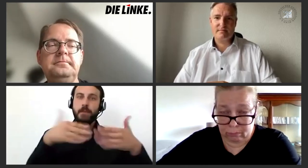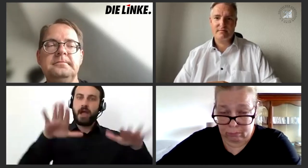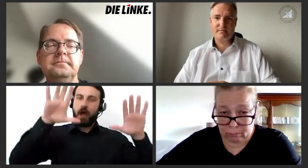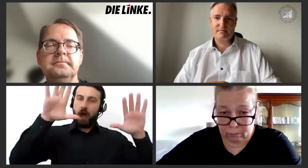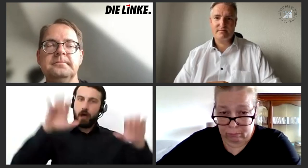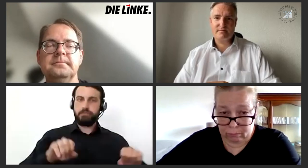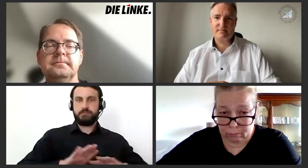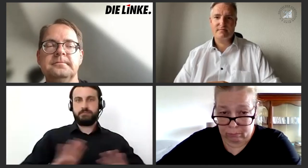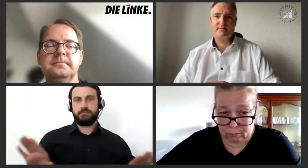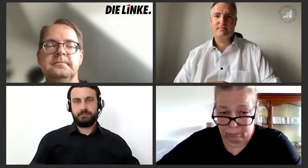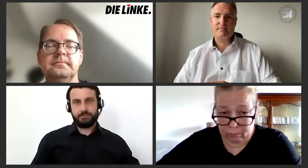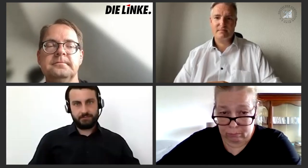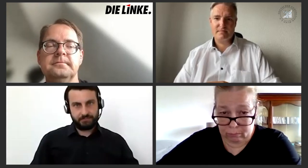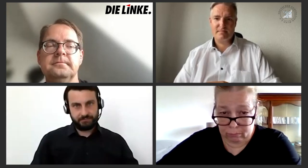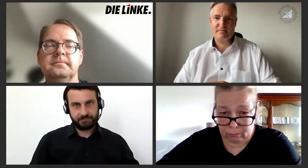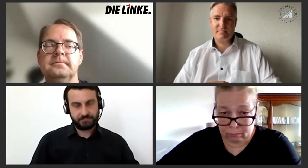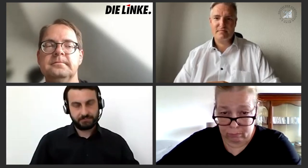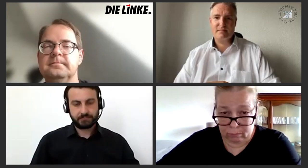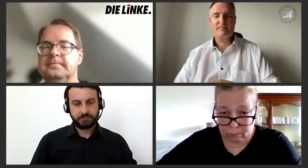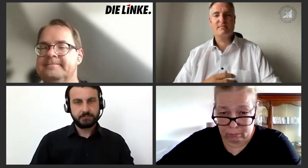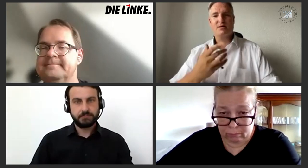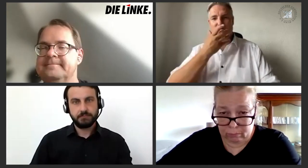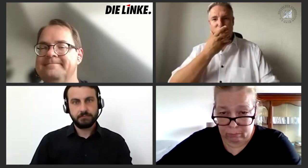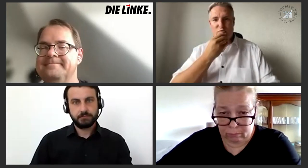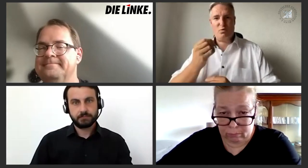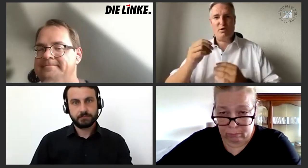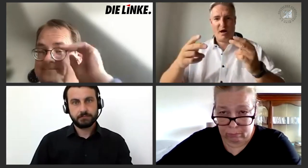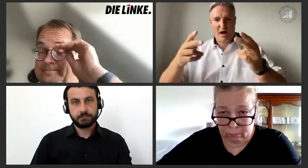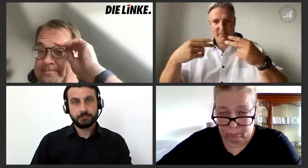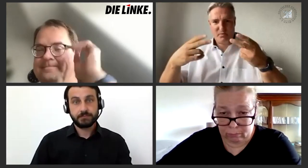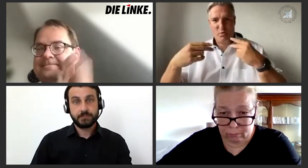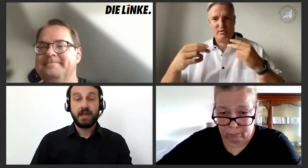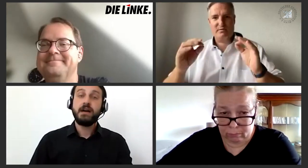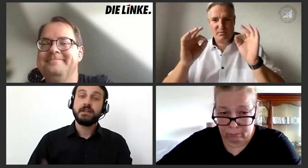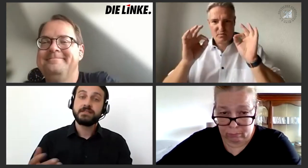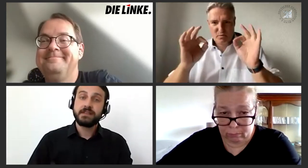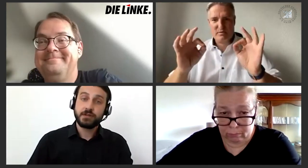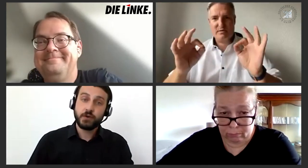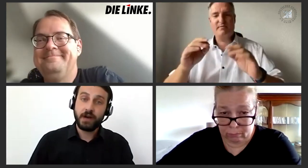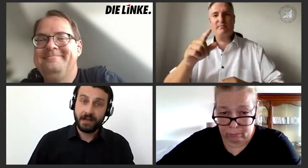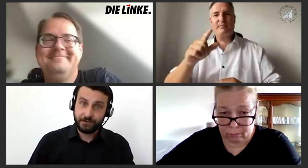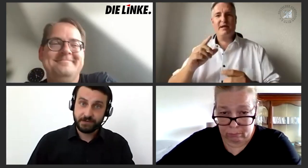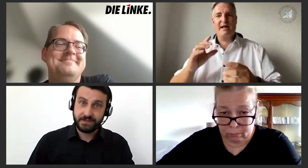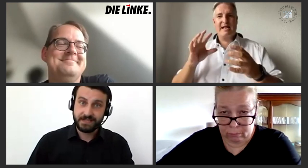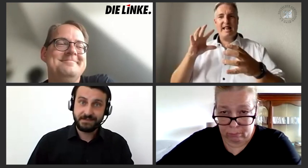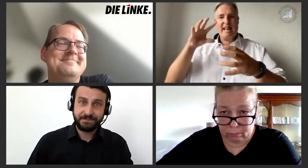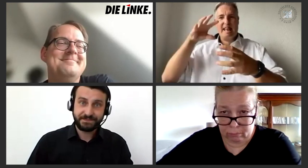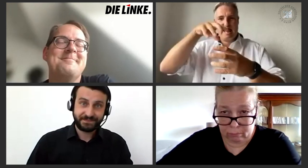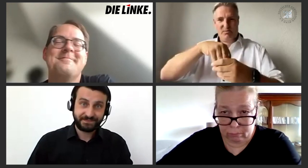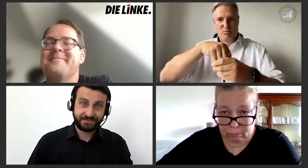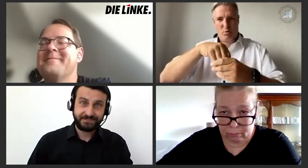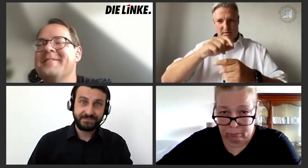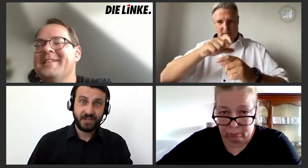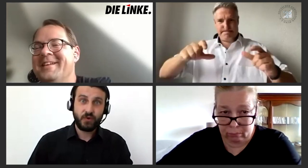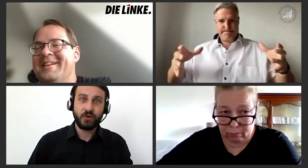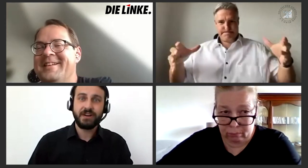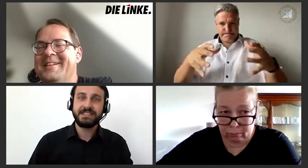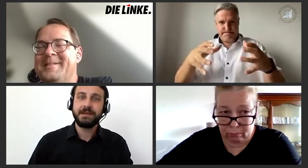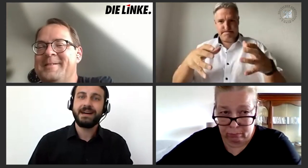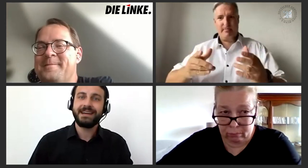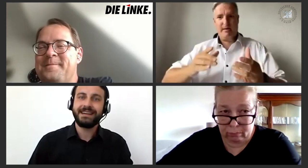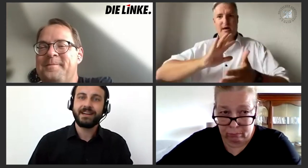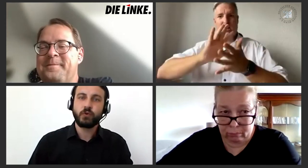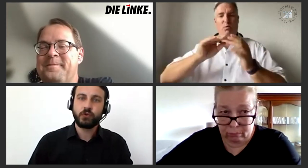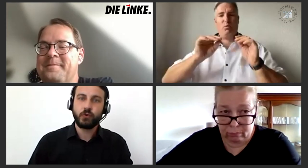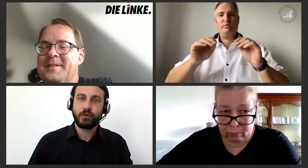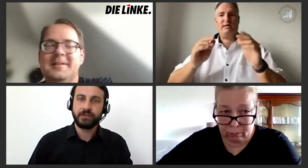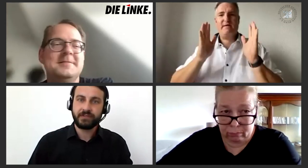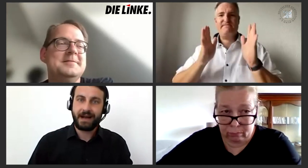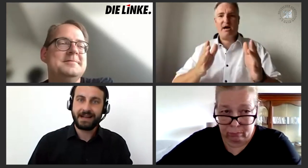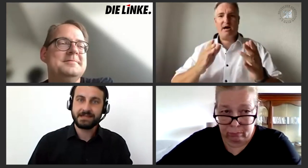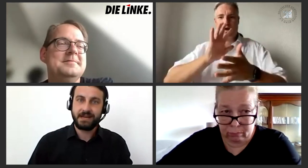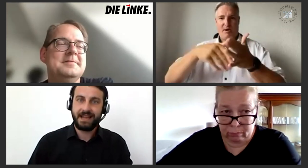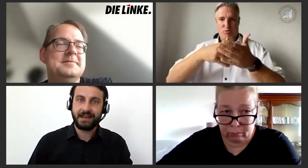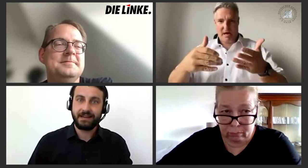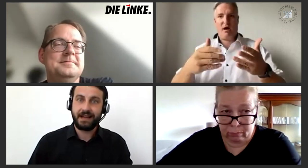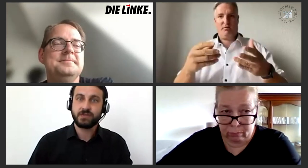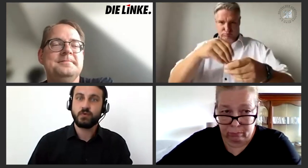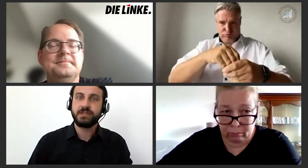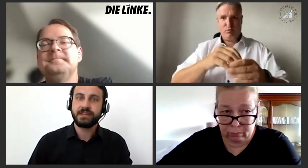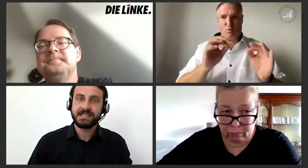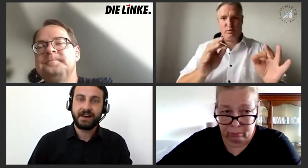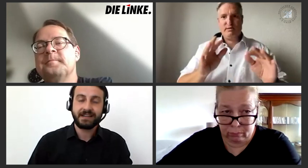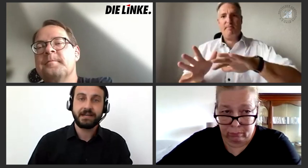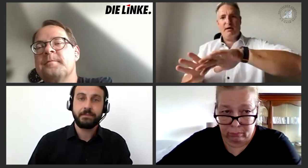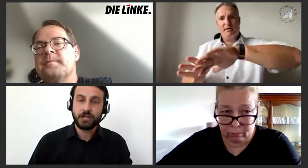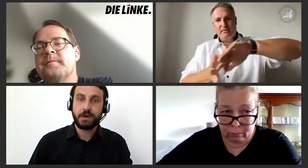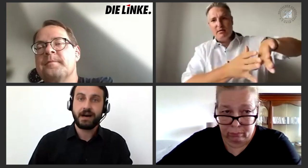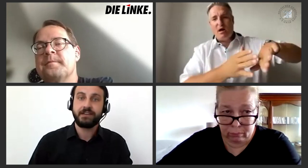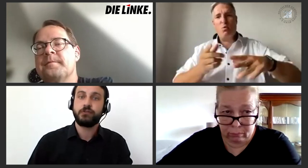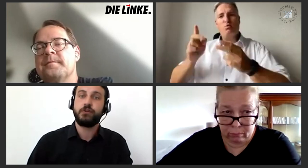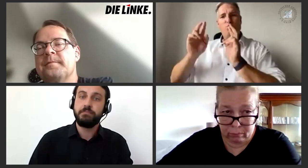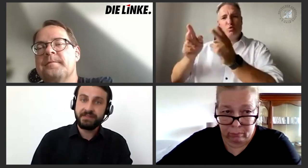Das ist ein schöne Antwort gewesen! Thema Inklusion, das gemeinsame Lernen, also Unterrichtsfach, die